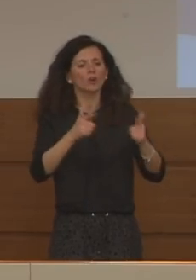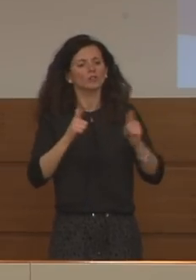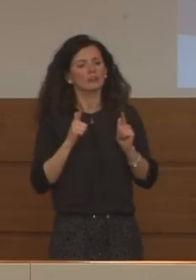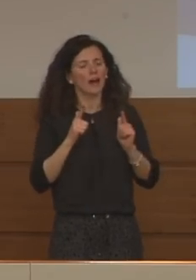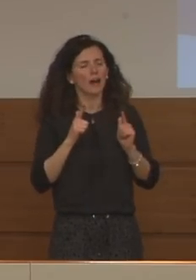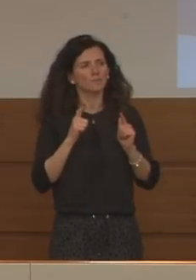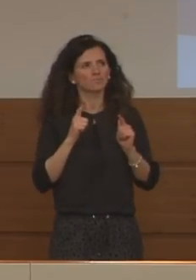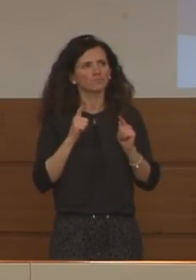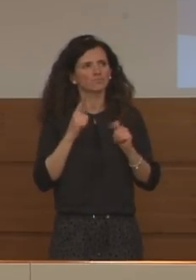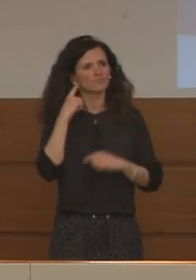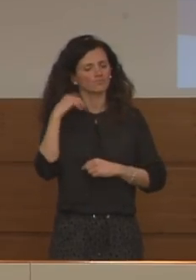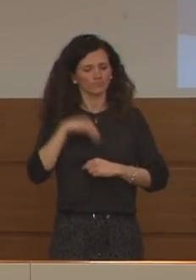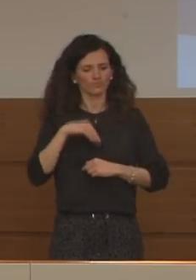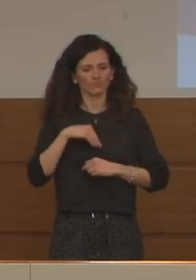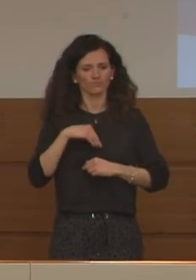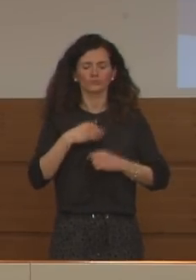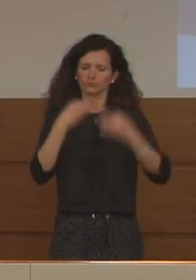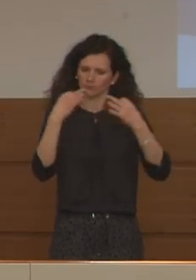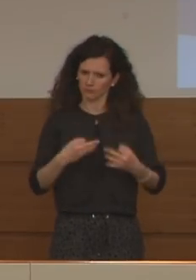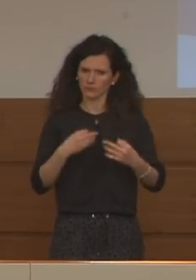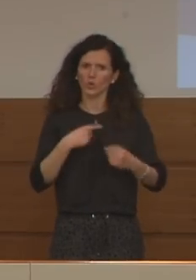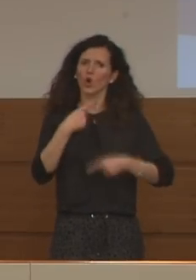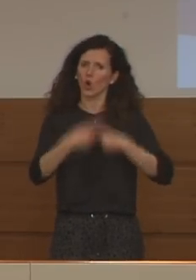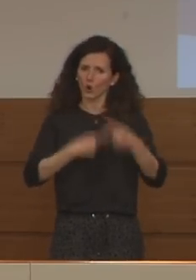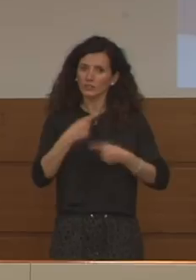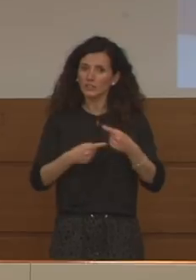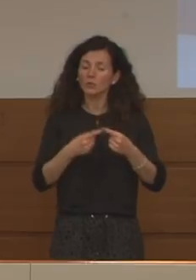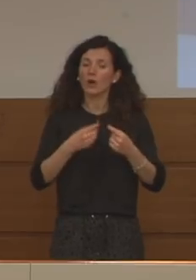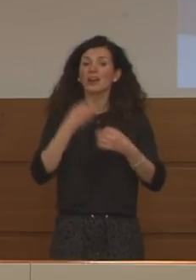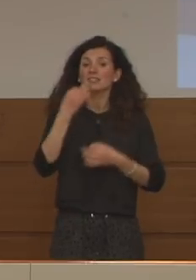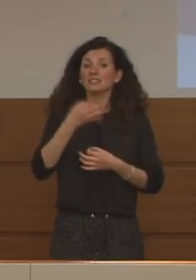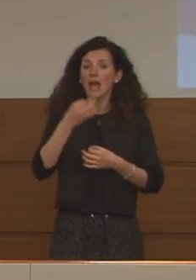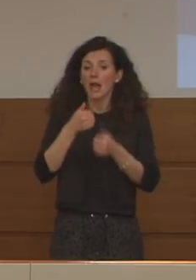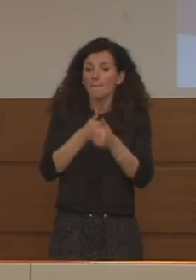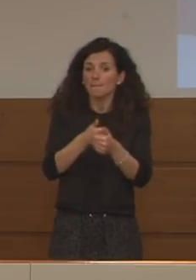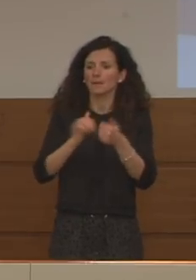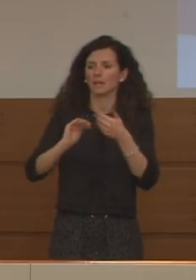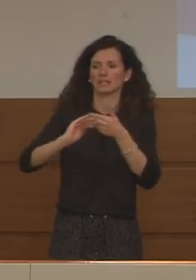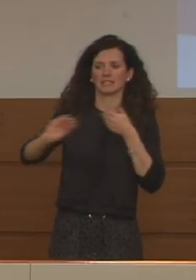nel mantenere il distanziamento sociale. Questo credo sia un pò la sfida. Le